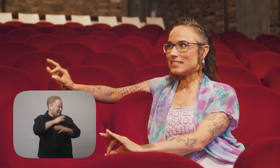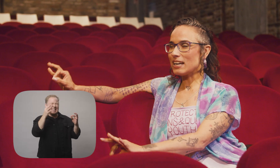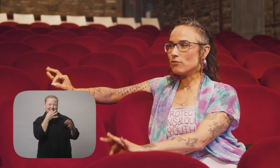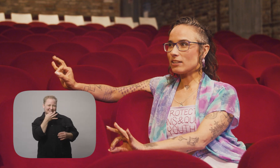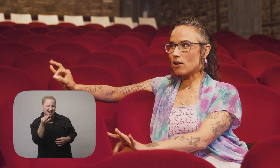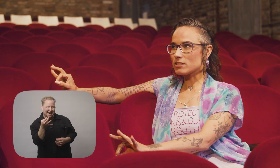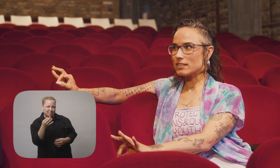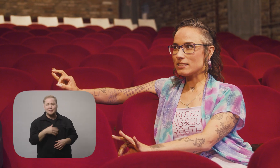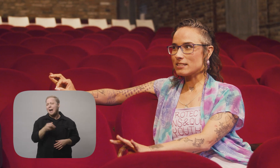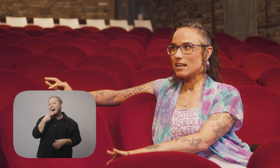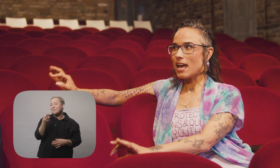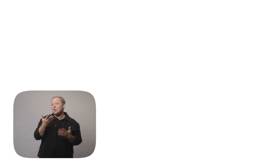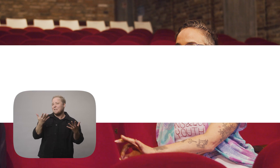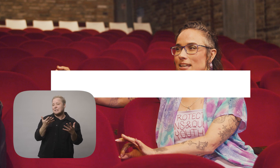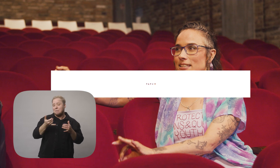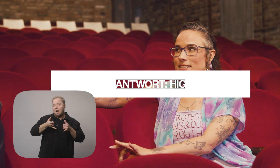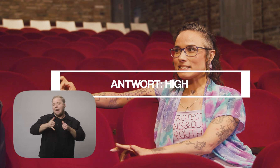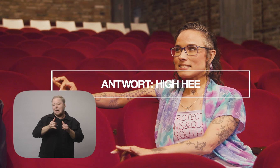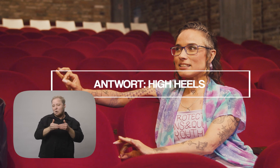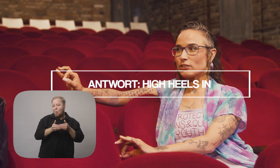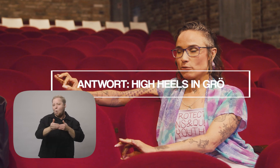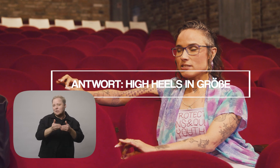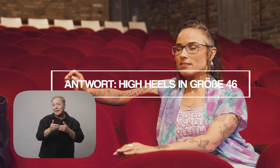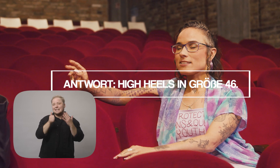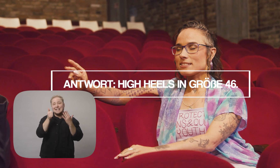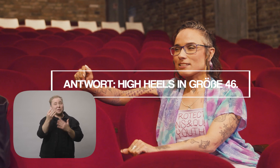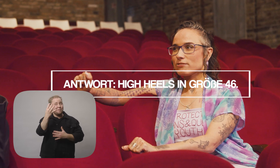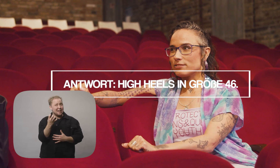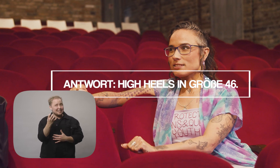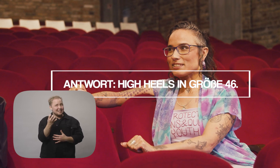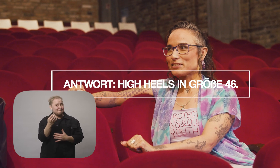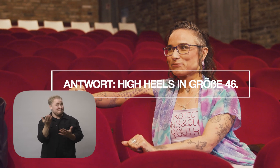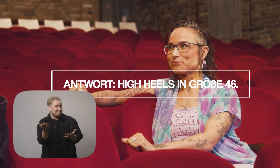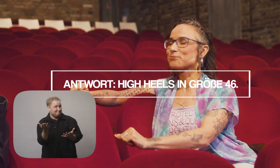Die Antwort lautet High Heels in Größe 46?